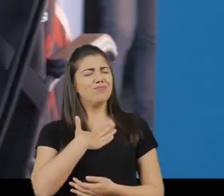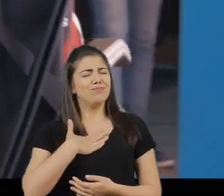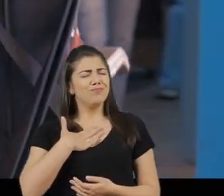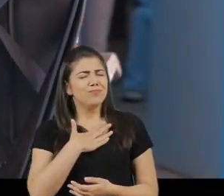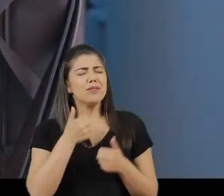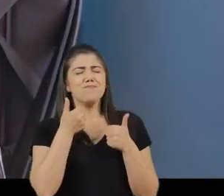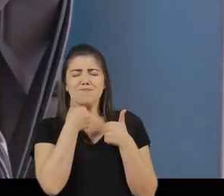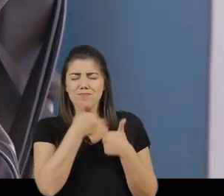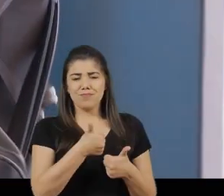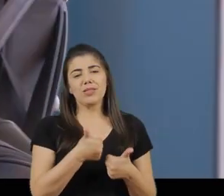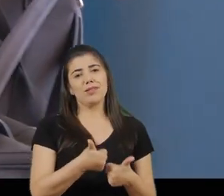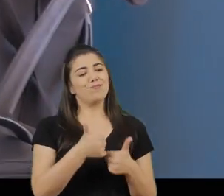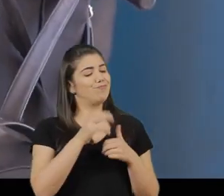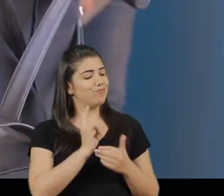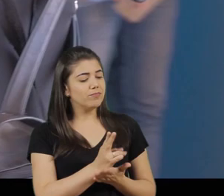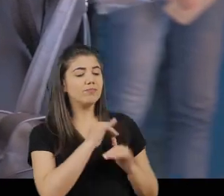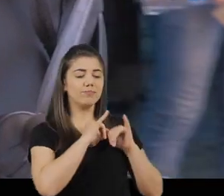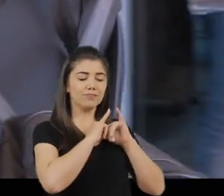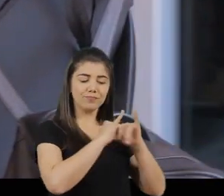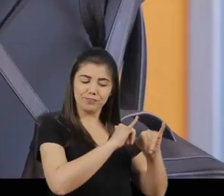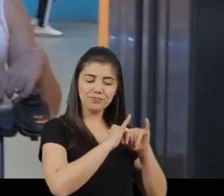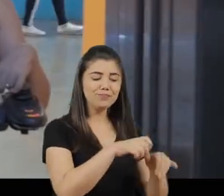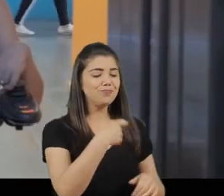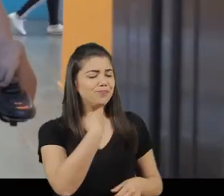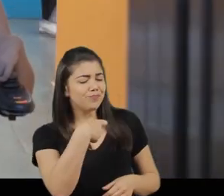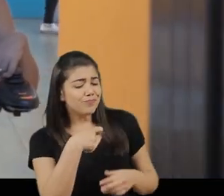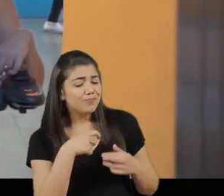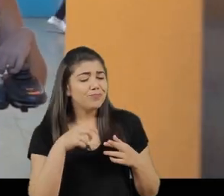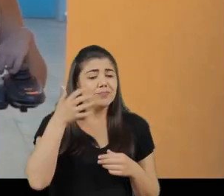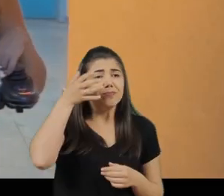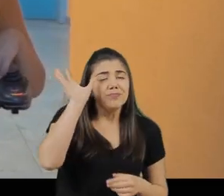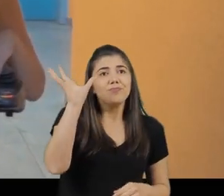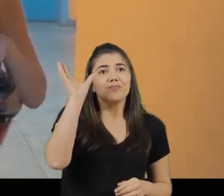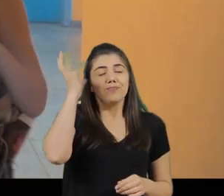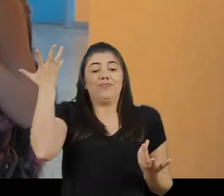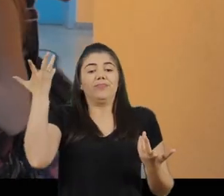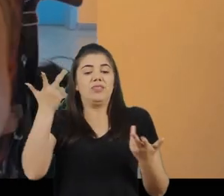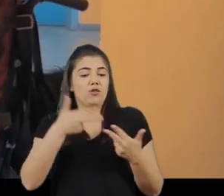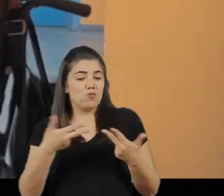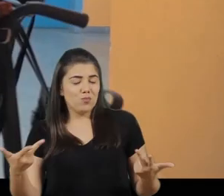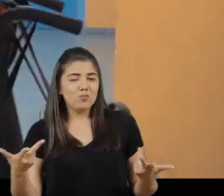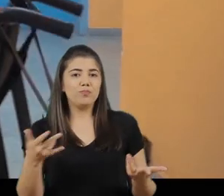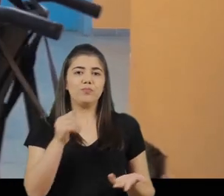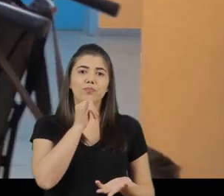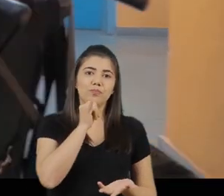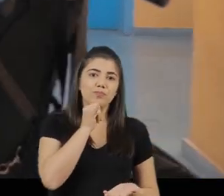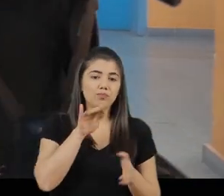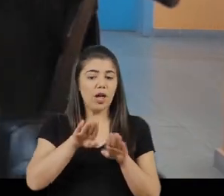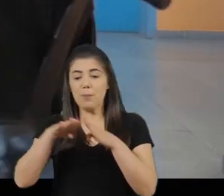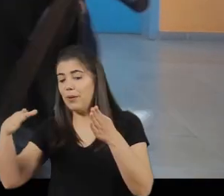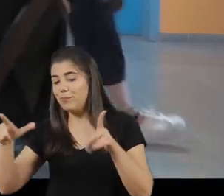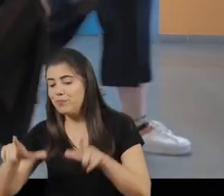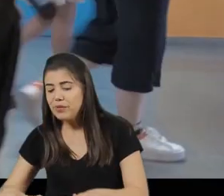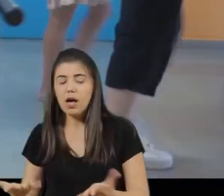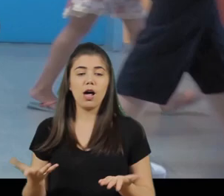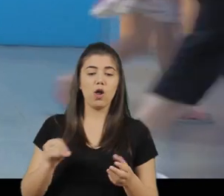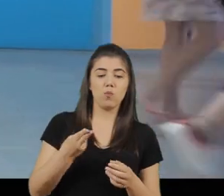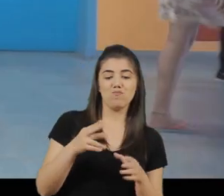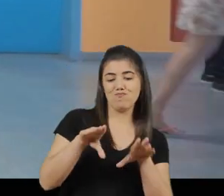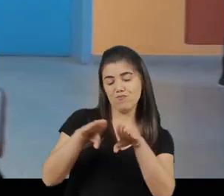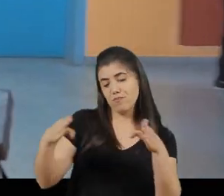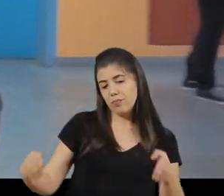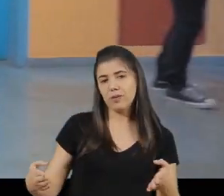pra falar as coisas que tinham que resolver, questões de sala, questão de classes, essas coisas.